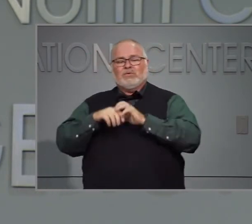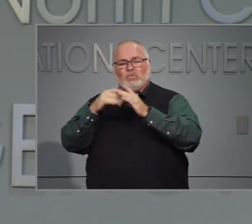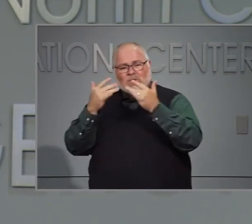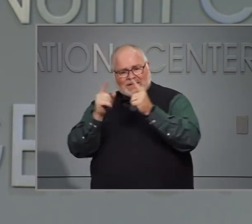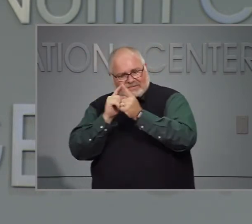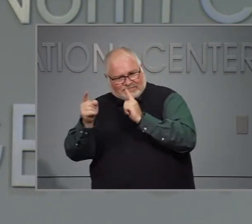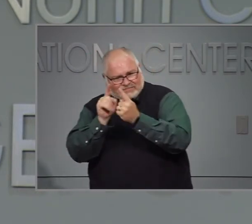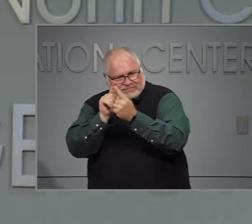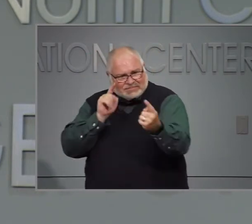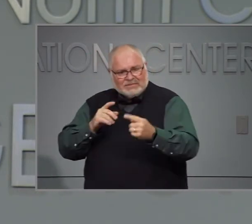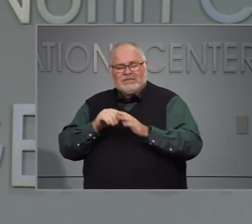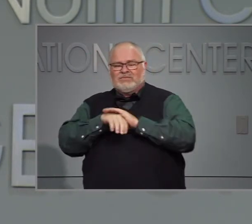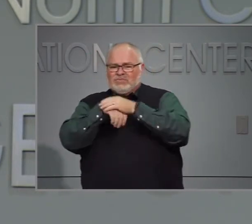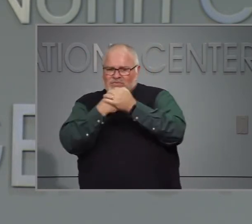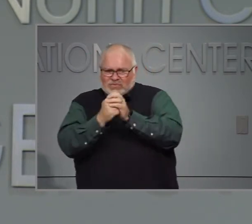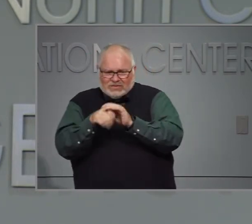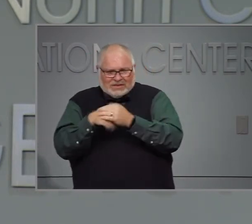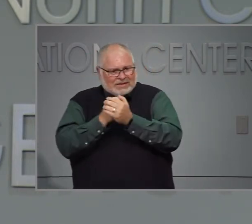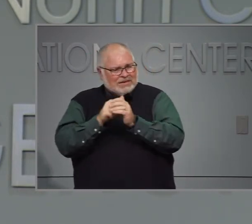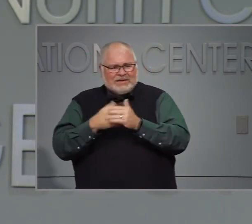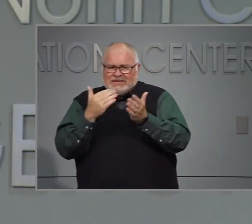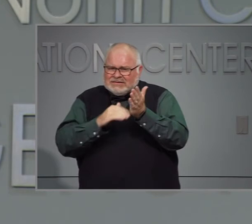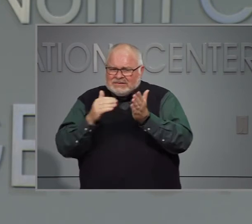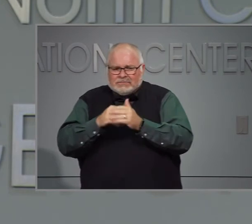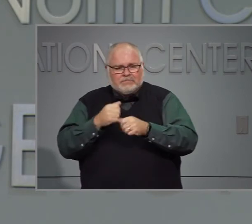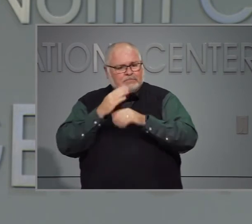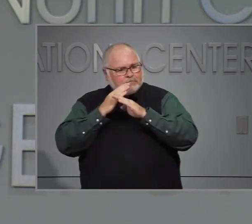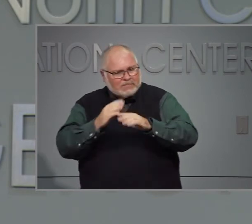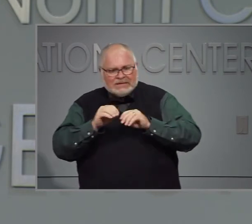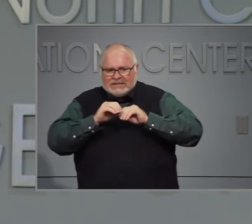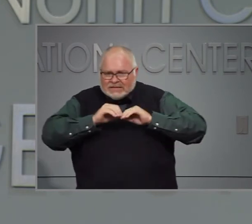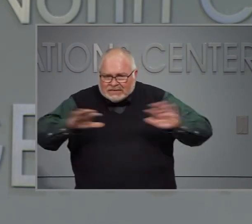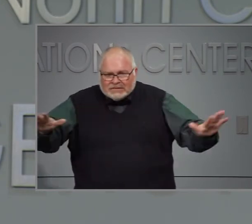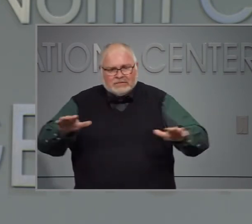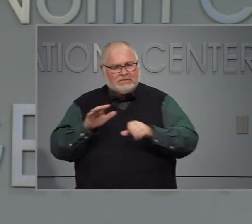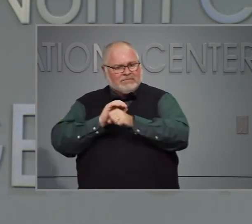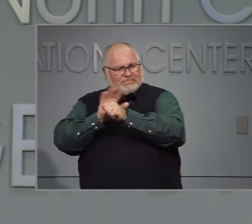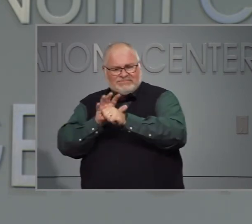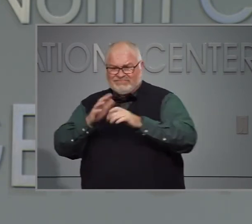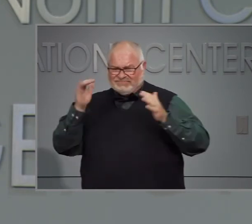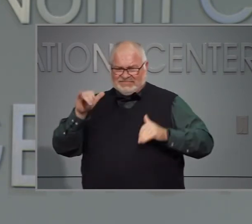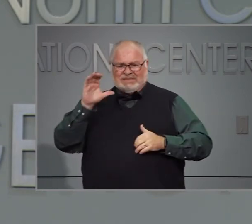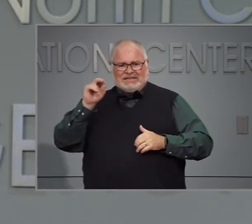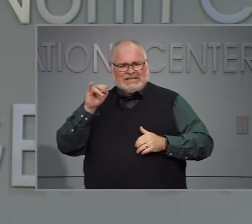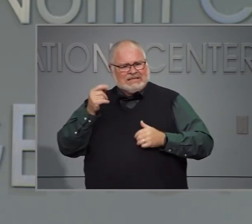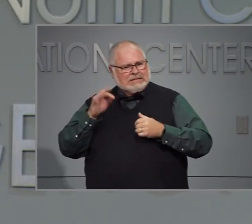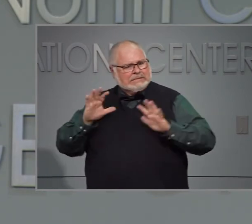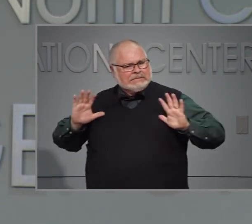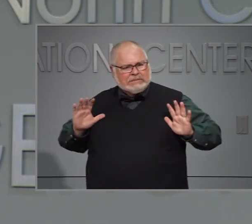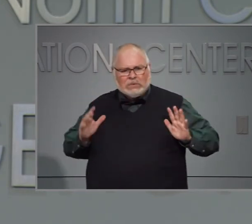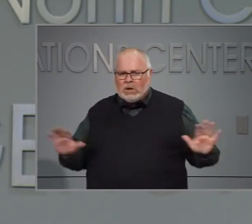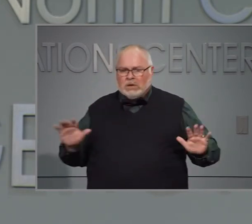mascarilla Expedia seis pies de distancia y lávese las manos para detener la propagación del